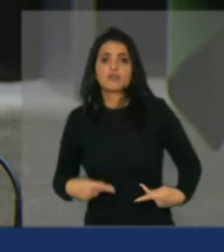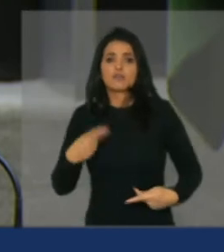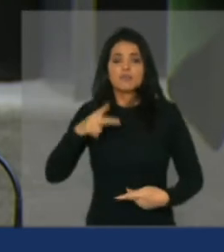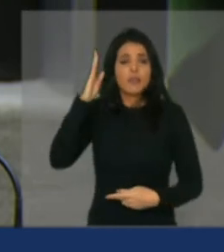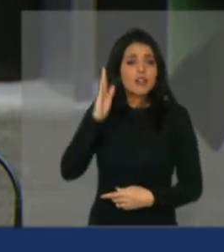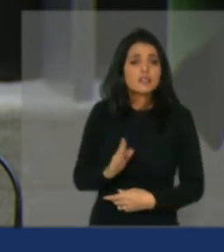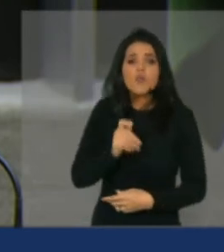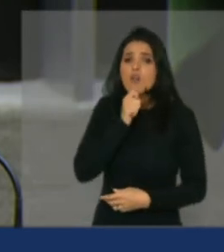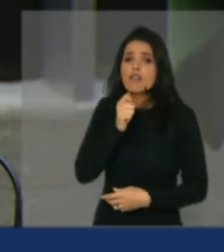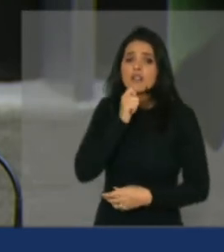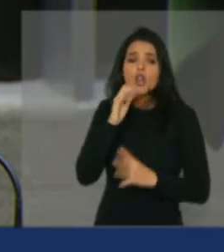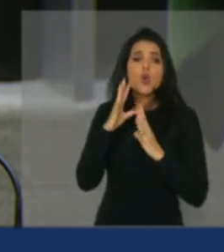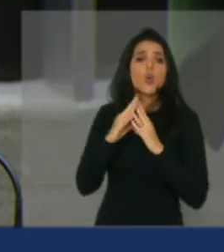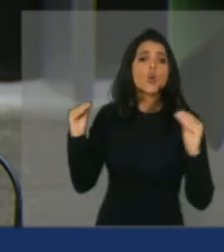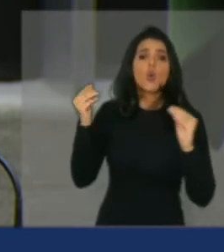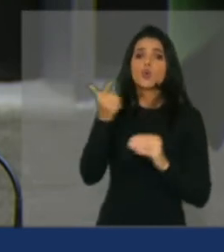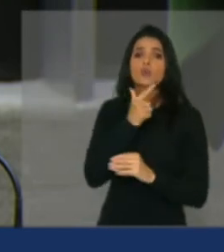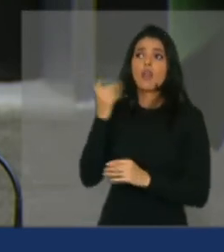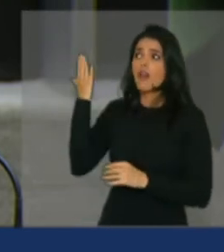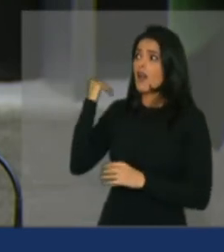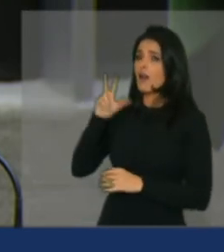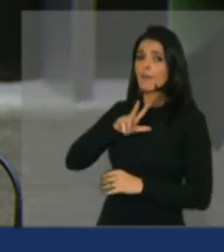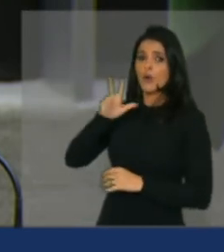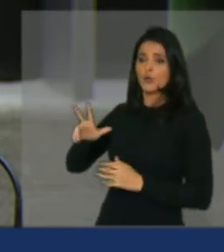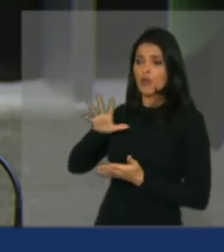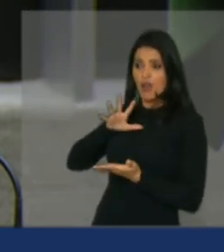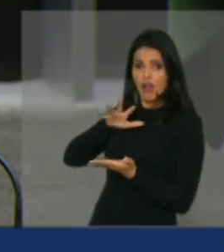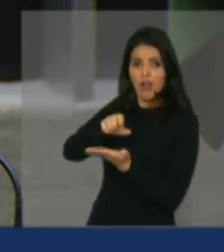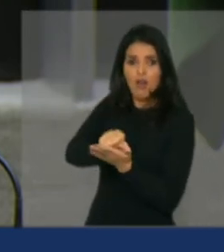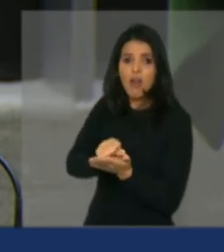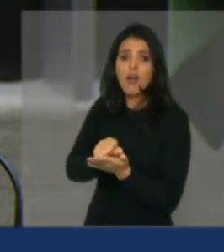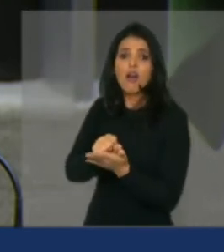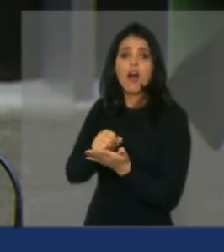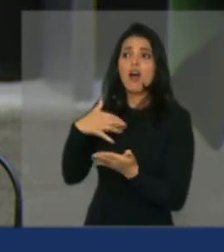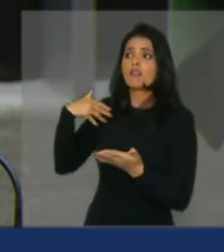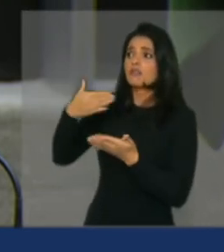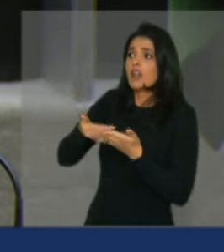FEZ O LUTO DO CONI CLONILISMO, NEM ESCRAVIDÃO, TÃO POUCO DA DITADURA, E AGORA COM A FAIXA PRESIDENCIAL SENDO OSTENTADA